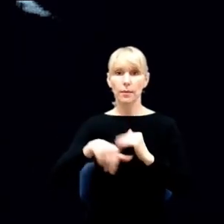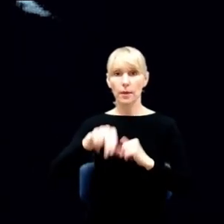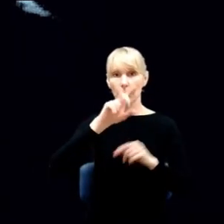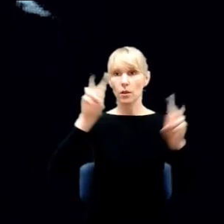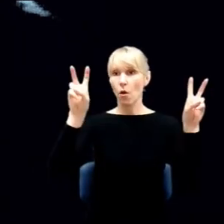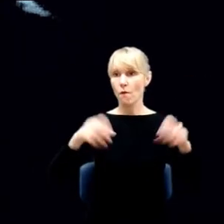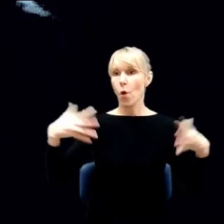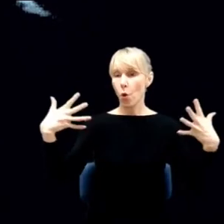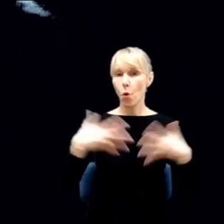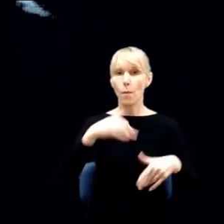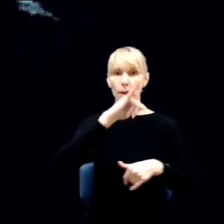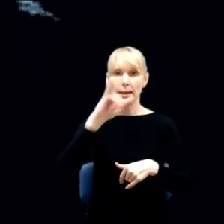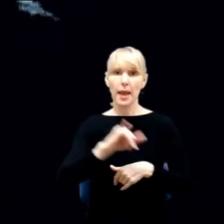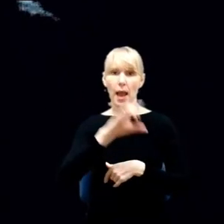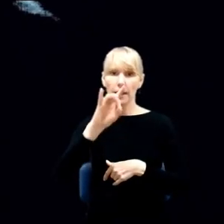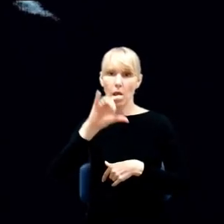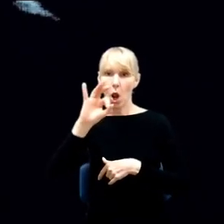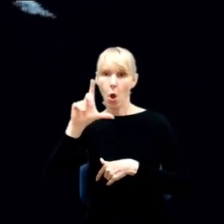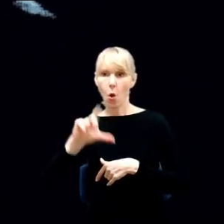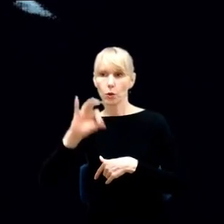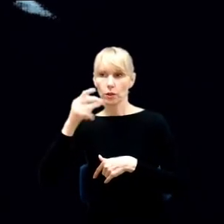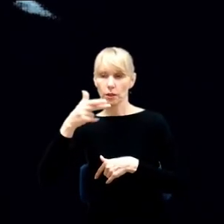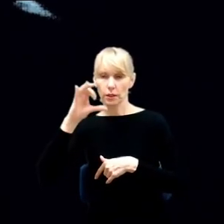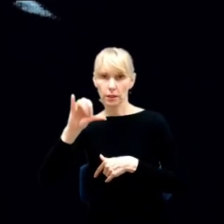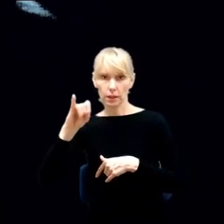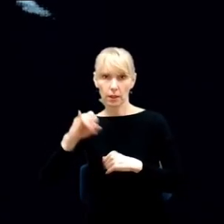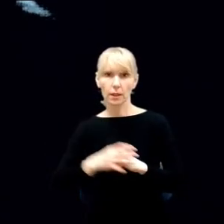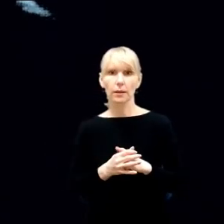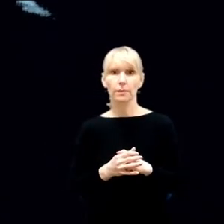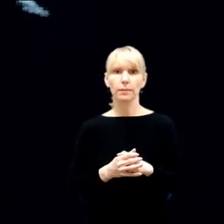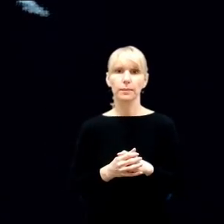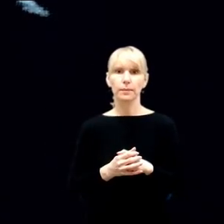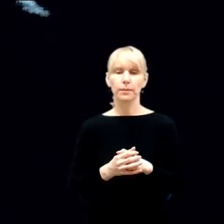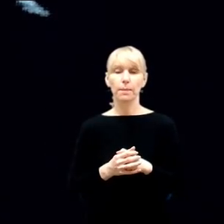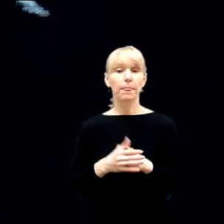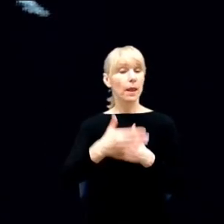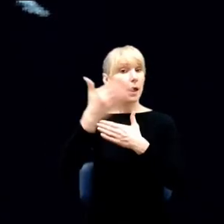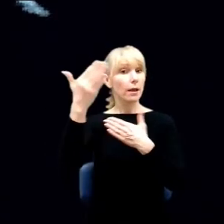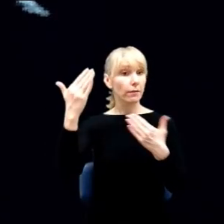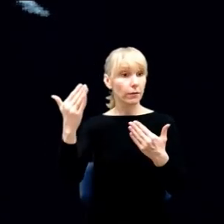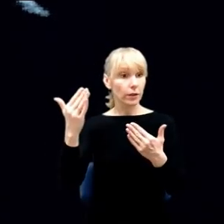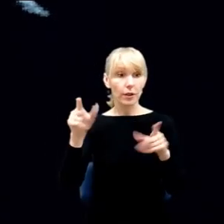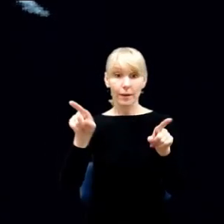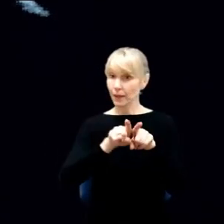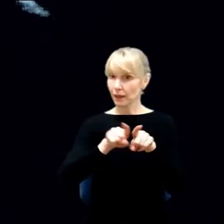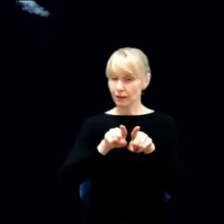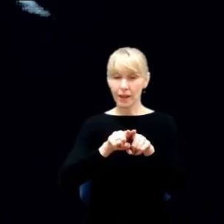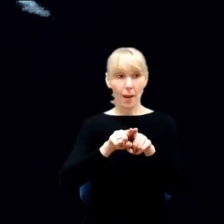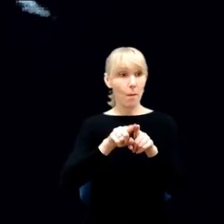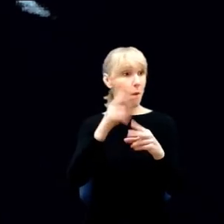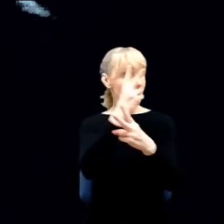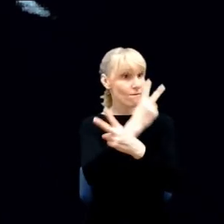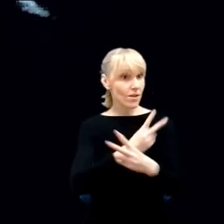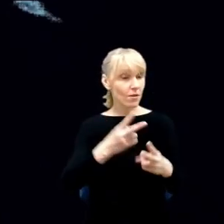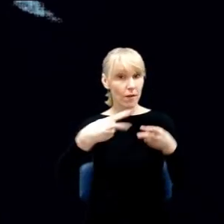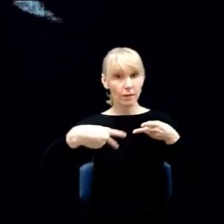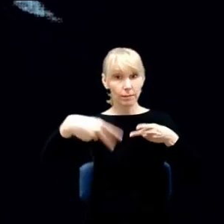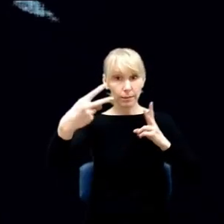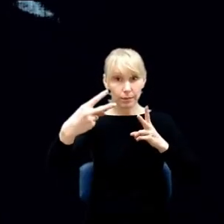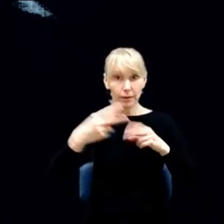Serdecznie pragnę powitać także naszych widzów online, ponieważ mamy streaming na kanale YouTube,